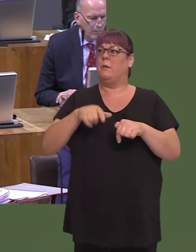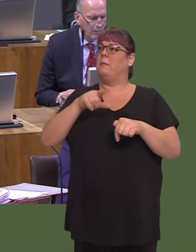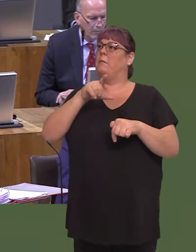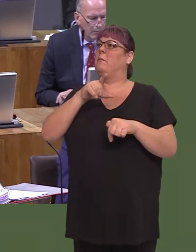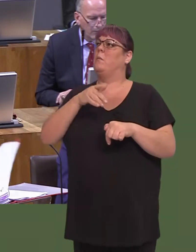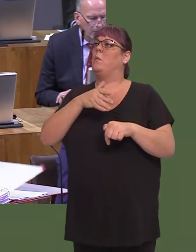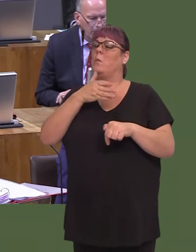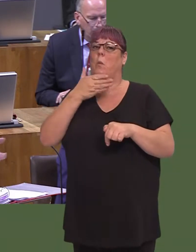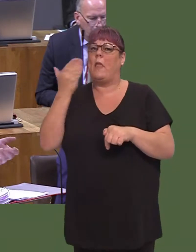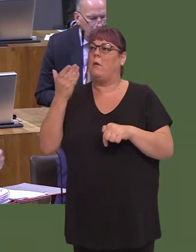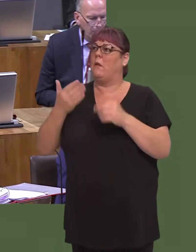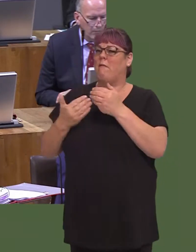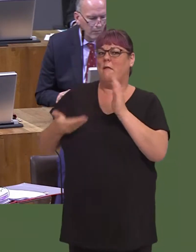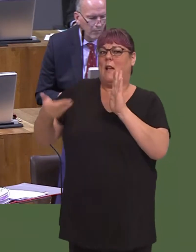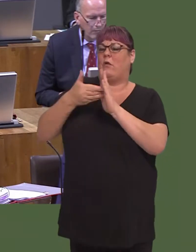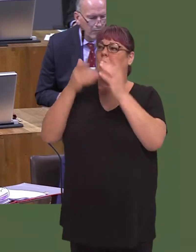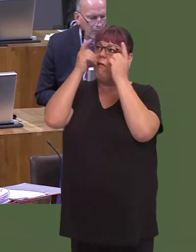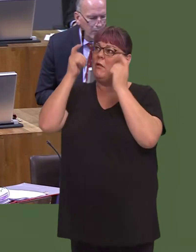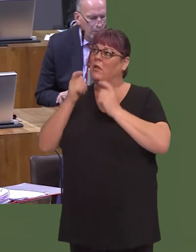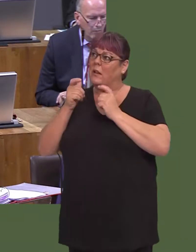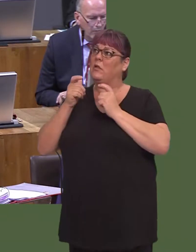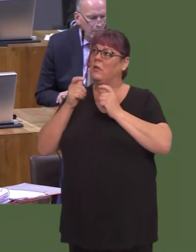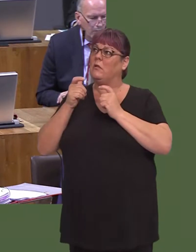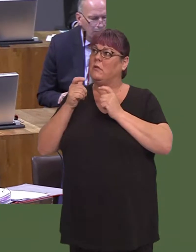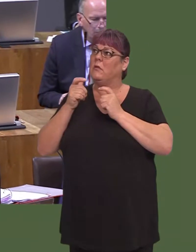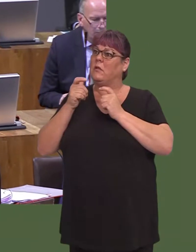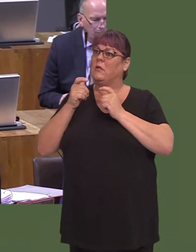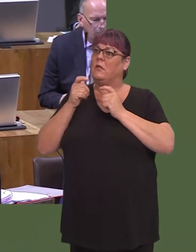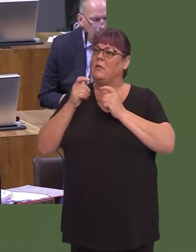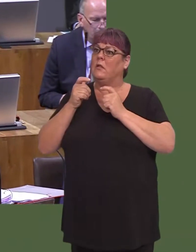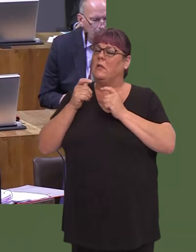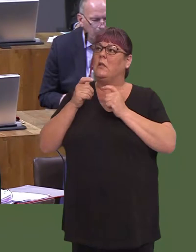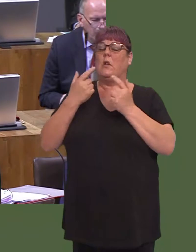y prifysgolion i farchnata eu hunain, ac, wrth gwrs, i edrych ar ddenu myfyrwyr i mewn